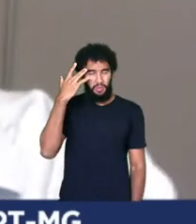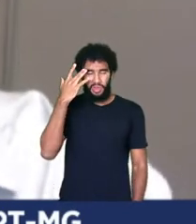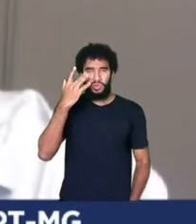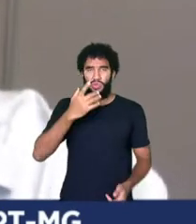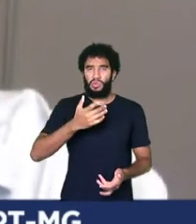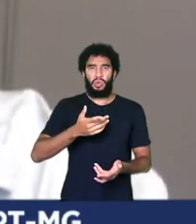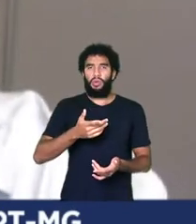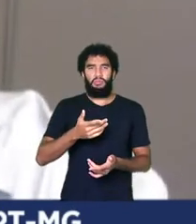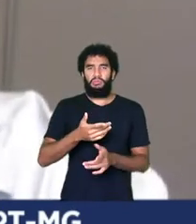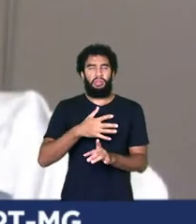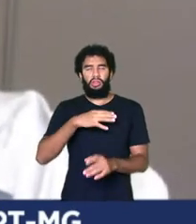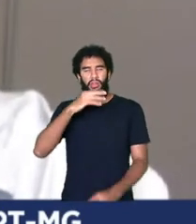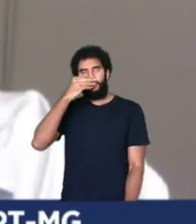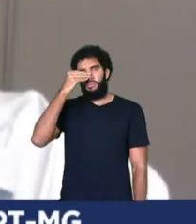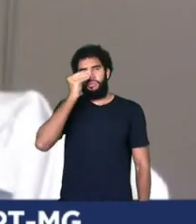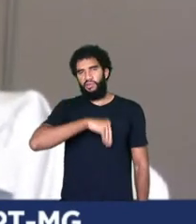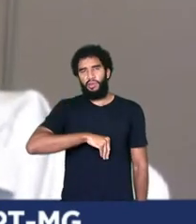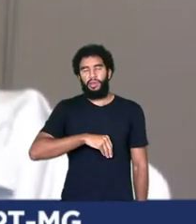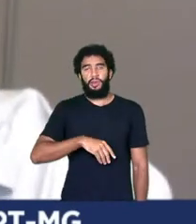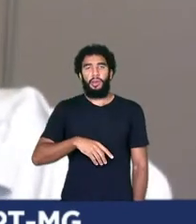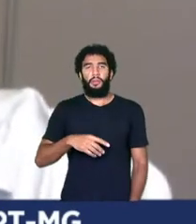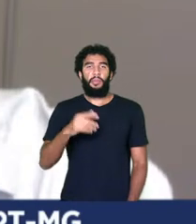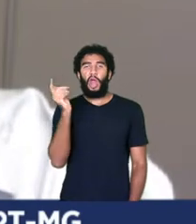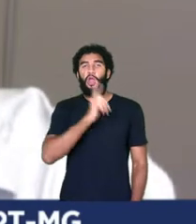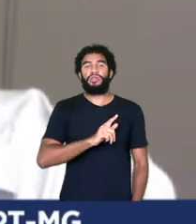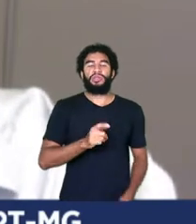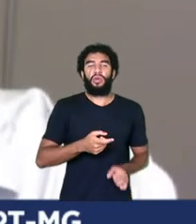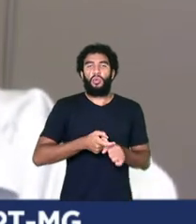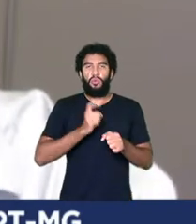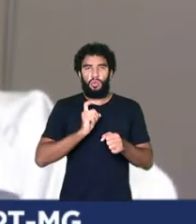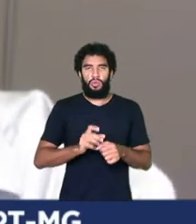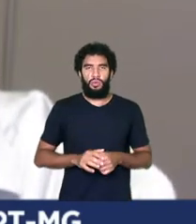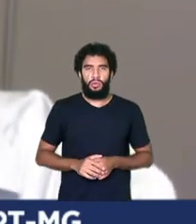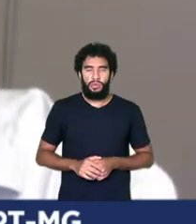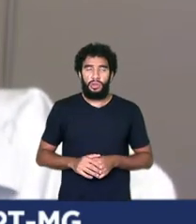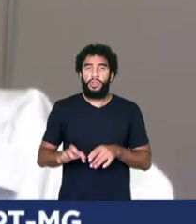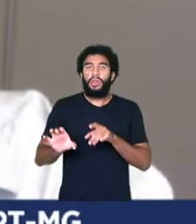GENOCIDA AMEAÇADOR, UM FACISTA, TUDO PARA GARANTIR ESSE TIPO DE LUCRO. E ÀS CUSTAS DE QUÊ? ÀS CUSTAS DE